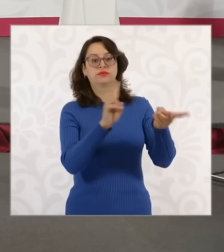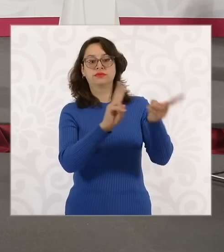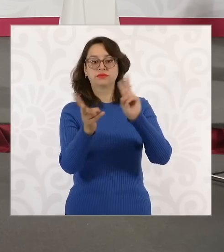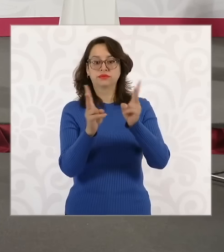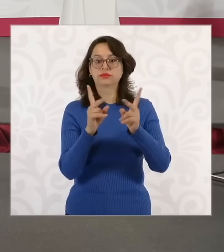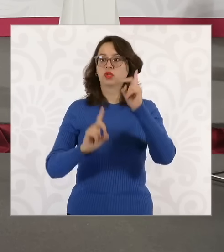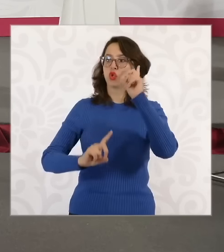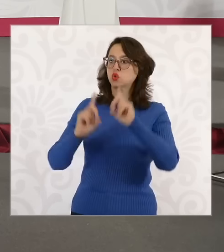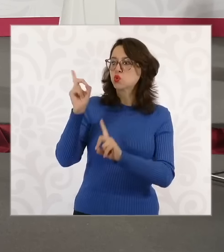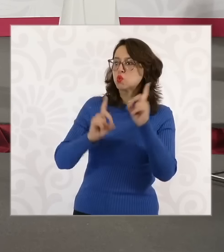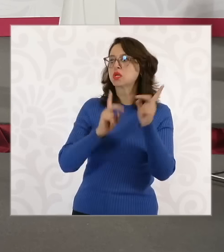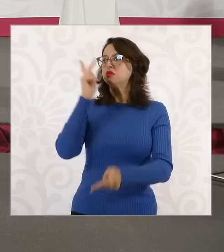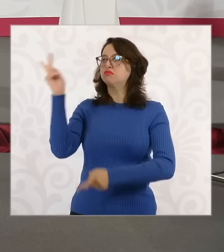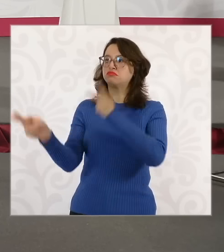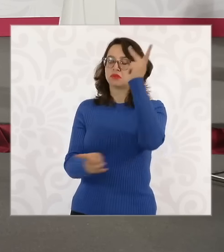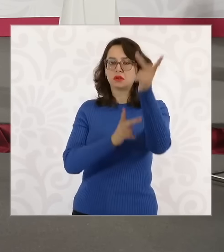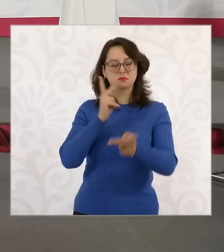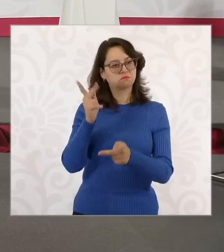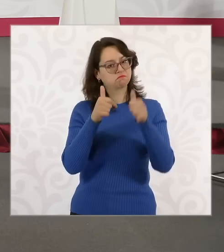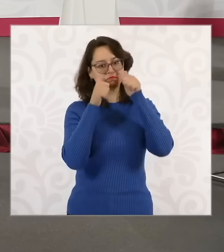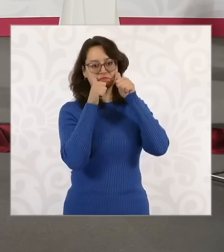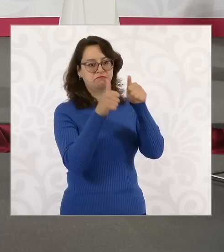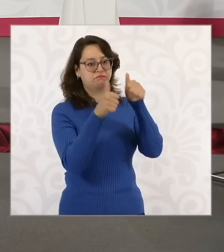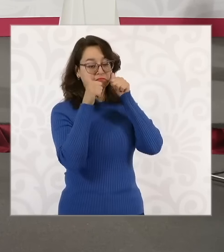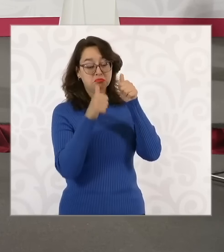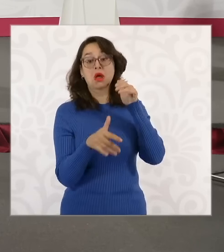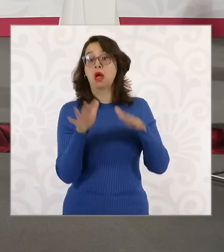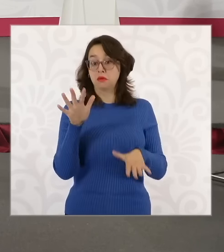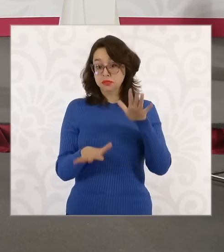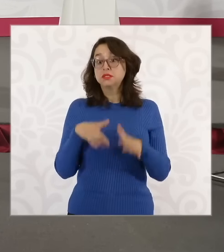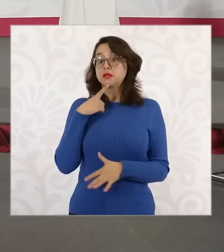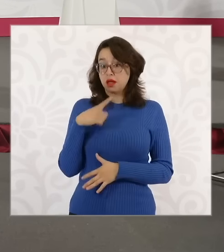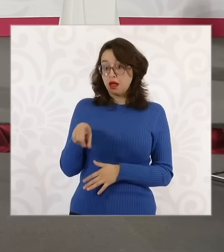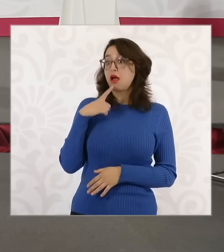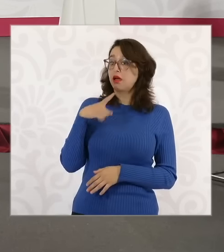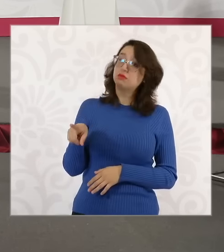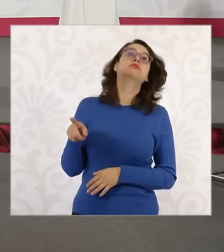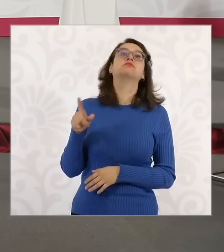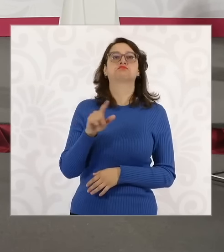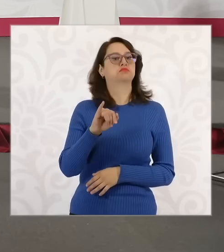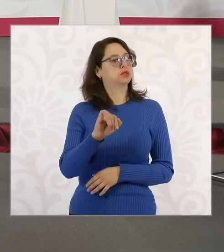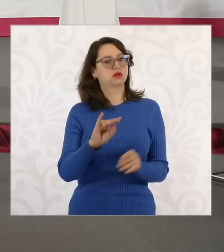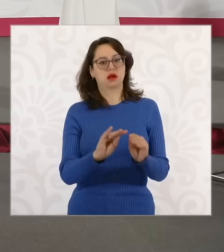dudas, inquietudes, incluso quejas. Ya nuestro compañero Néstor va a explicar el detalle de